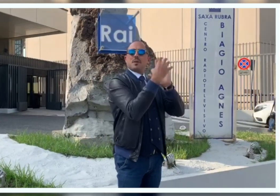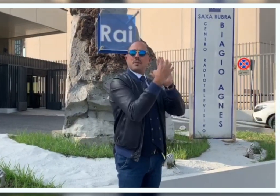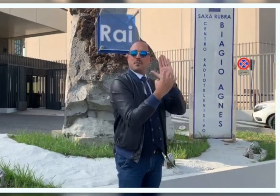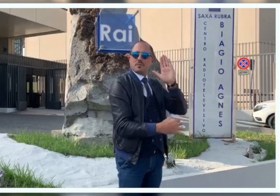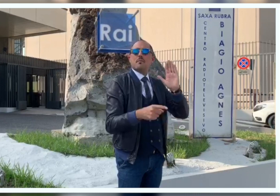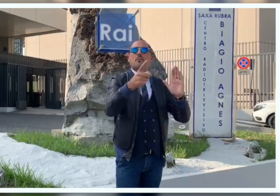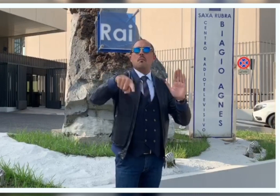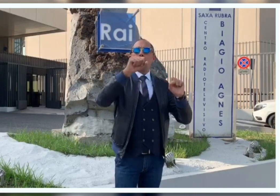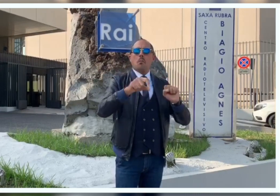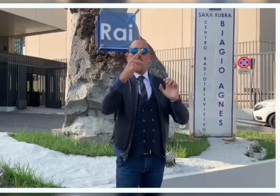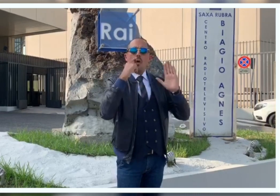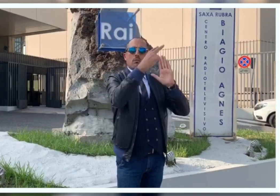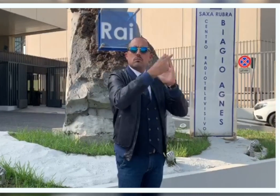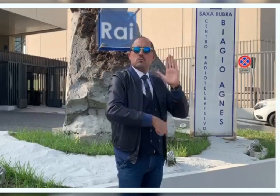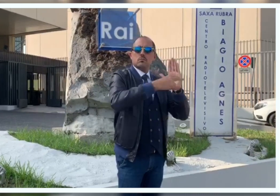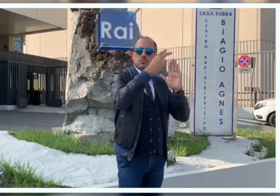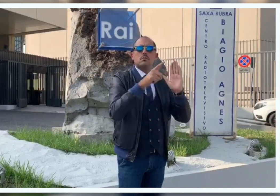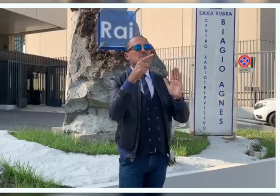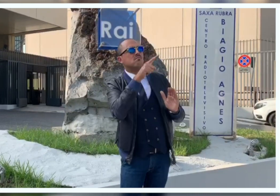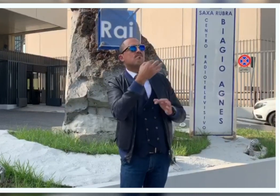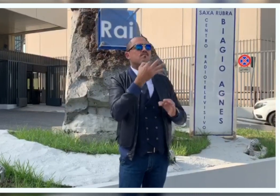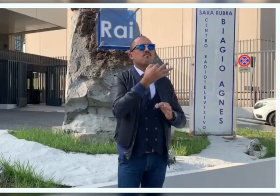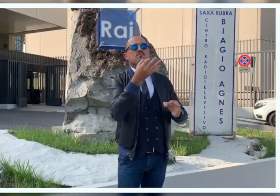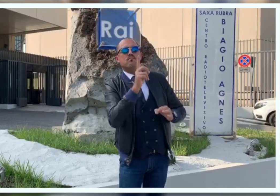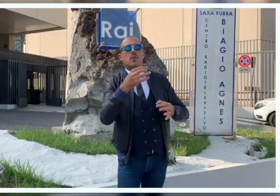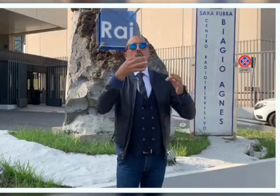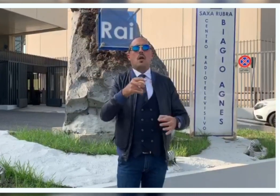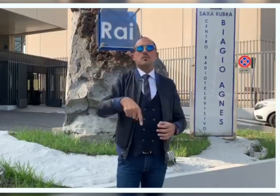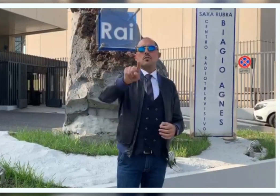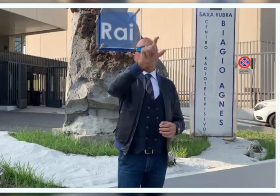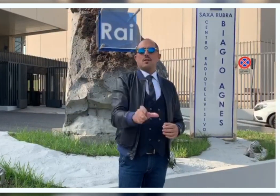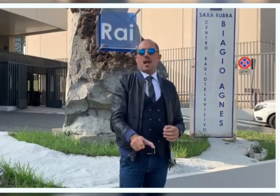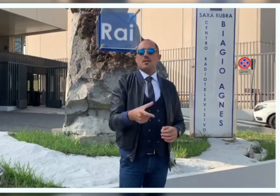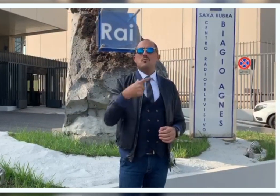in modo che i destinatari diretti, i sordi italiani, possano visionarli